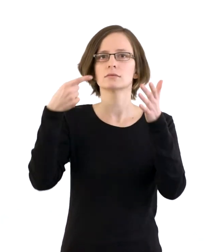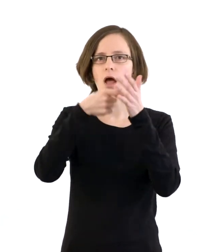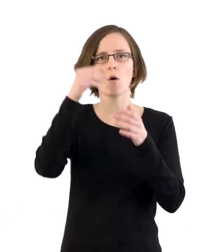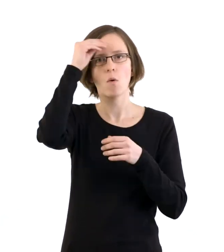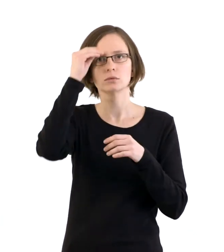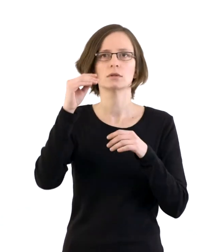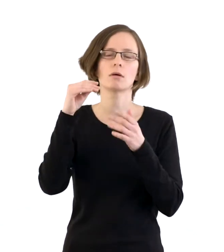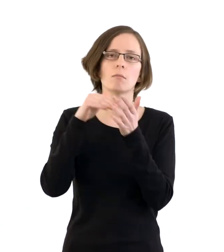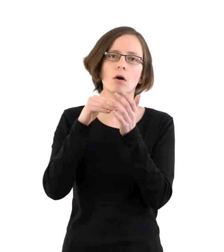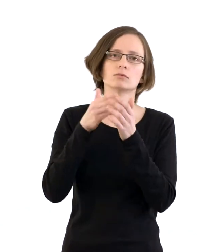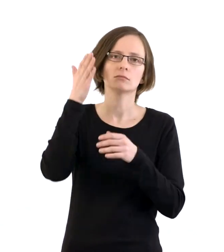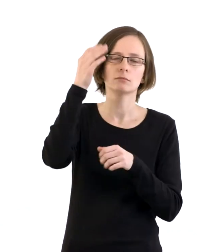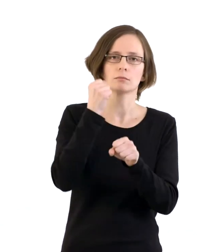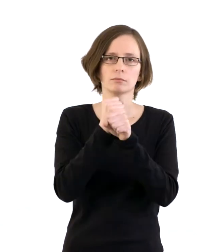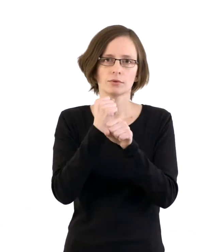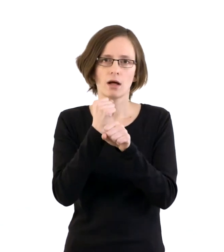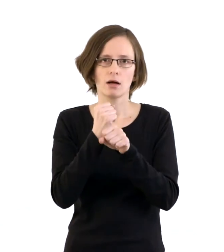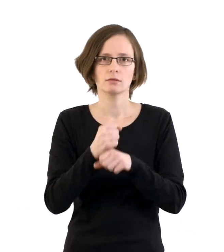w celu nauki umiejętności niezbędnych do podjęcia w przyszłości pracy.